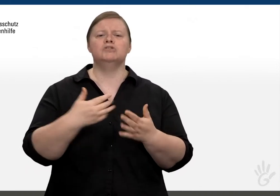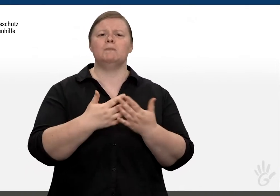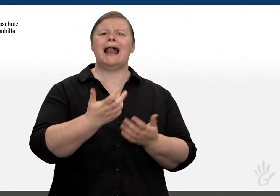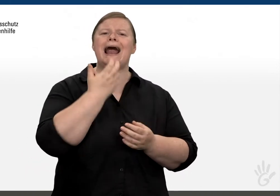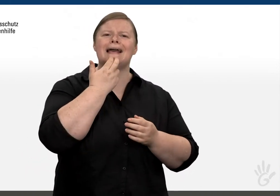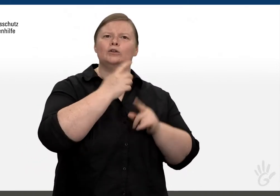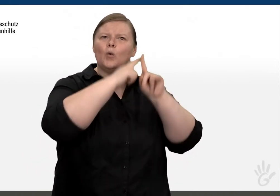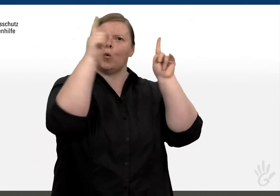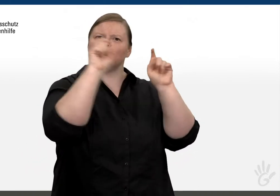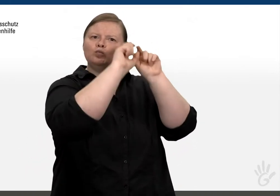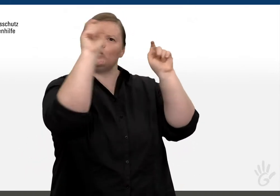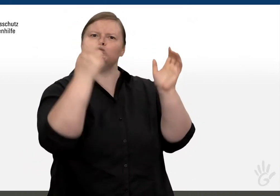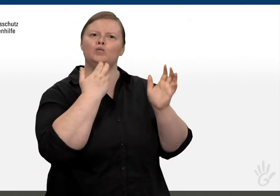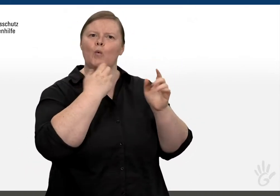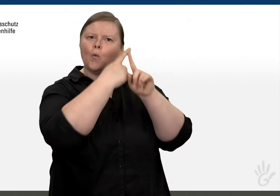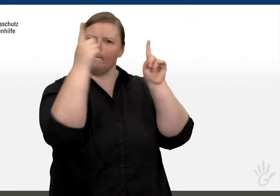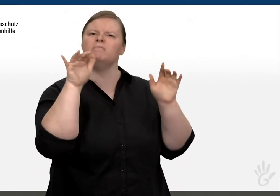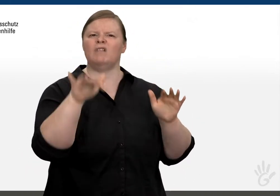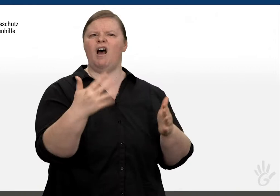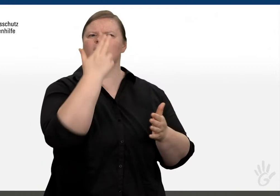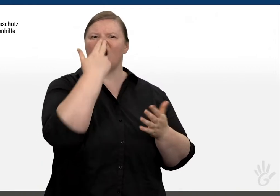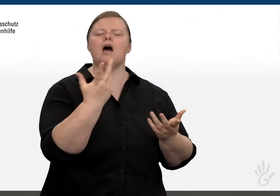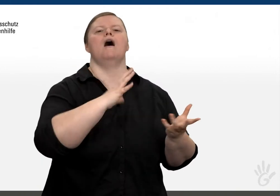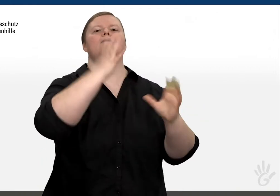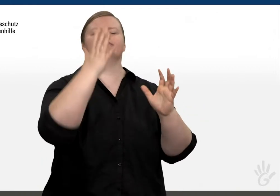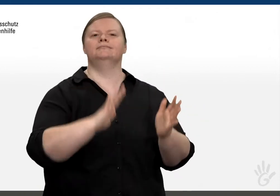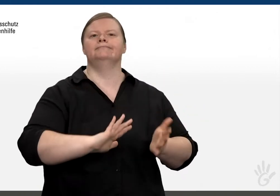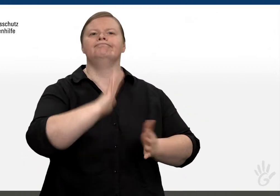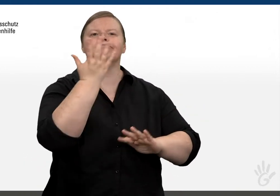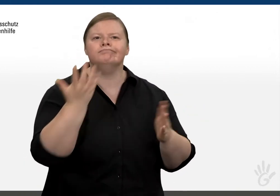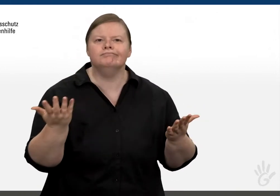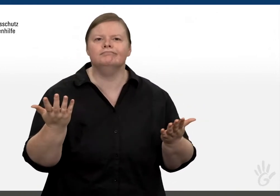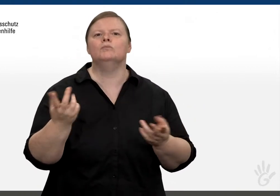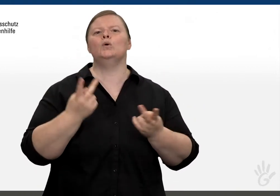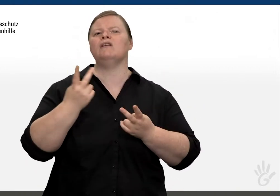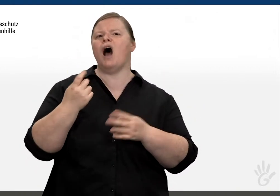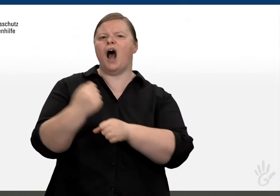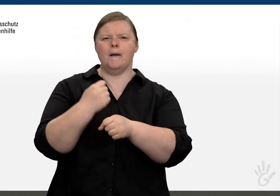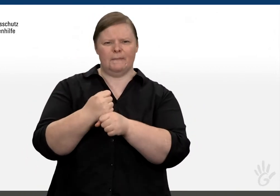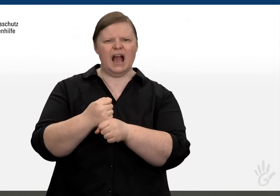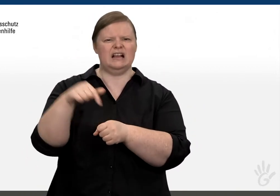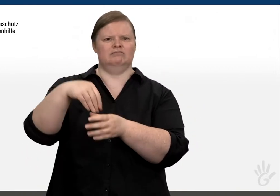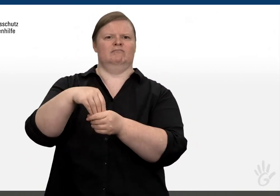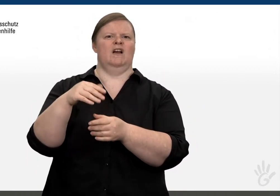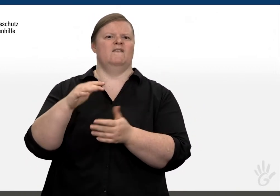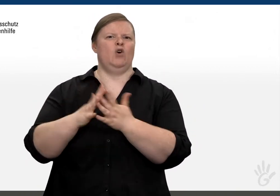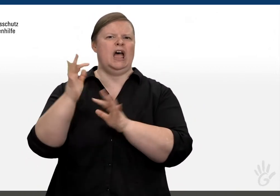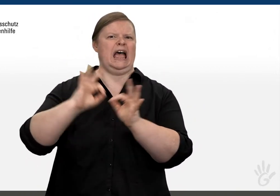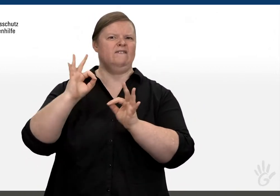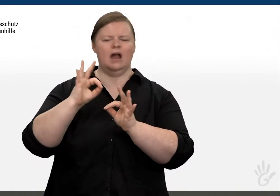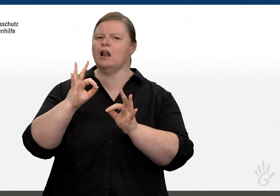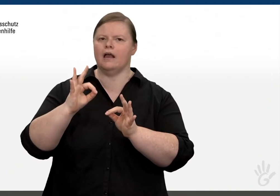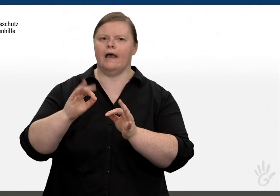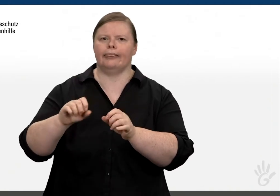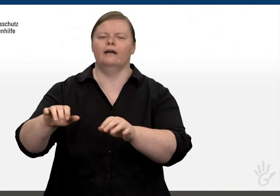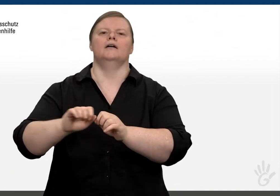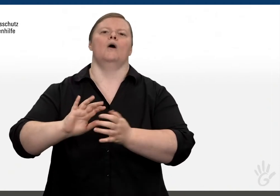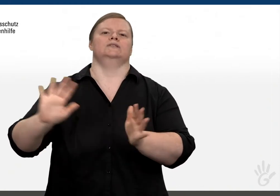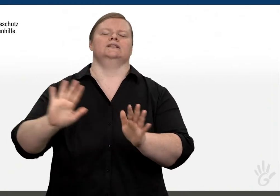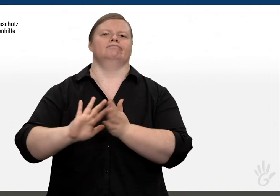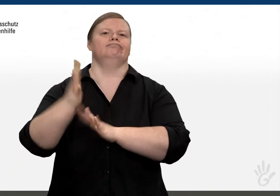Fehler in der Elektrizität, feuergefährliche Arbeiten,